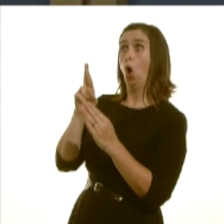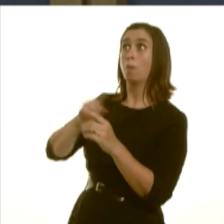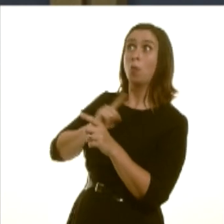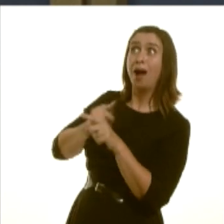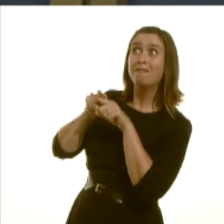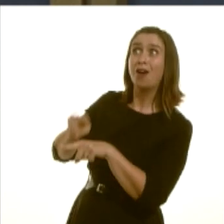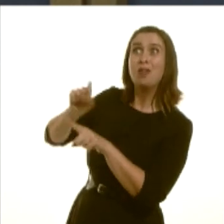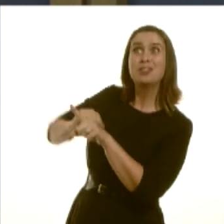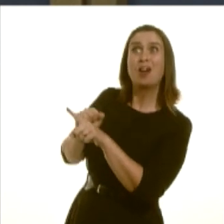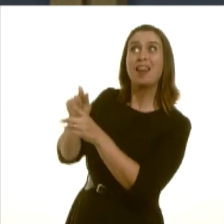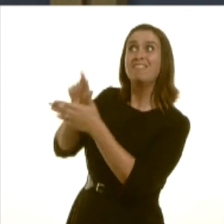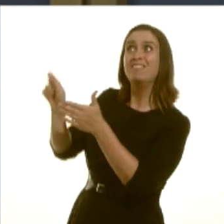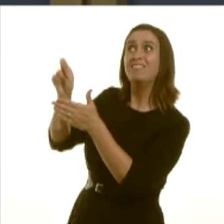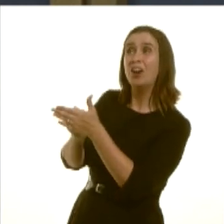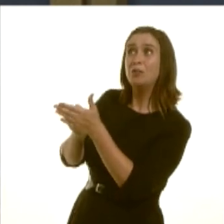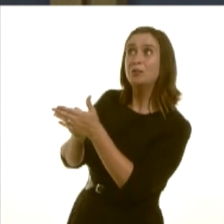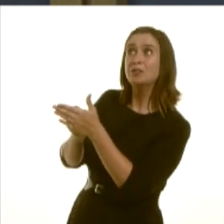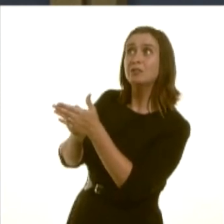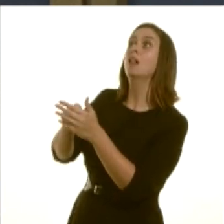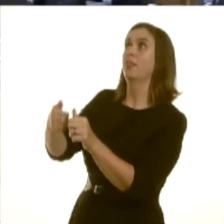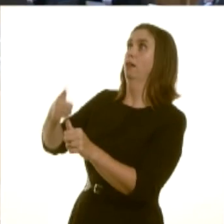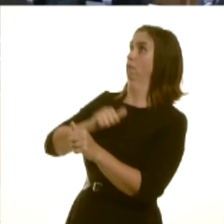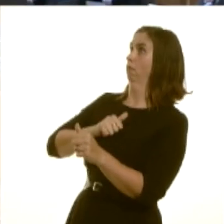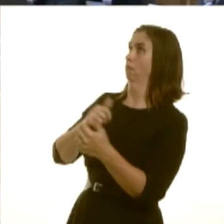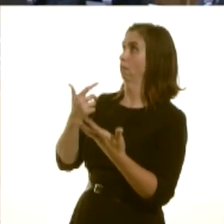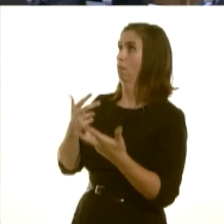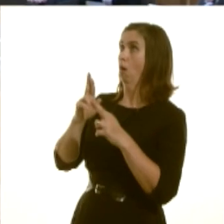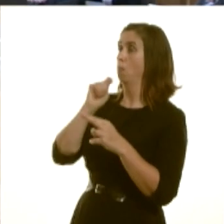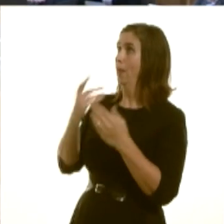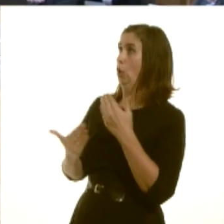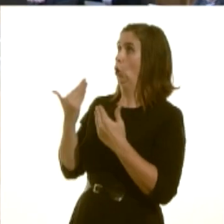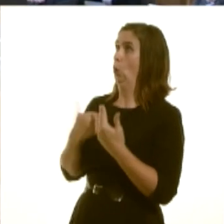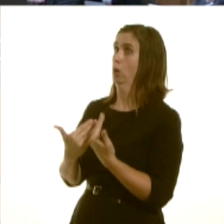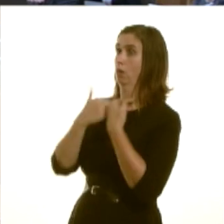am gael cynnig y pwer hwnnw a’i wrthod? Carwyn Jones: Fel dywedais yn gynharach, fe